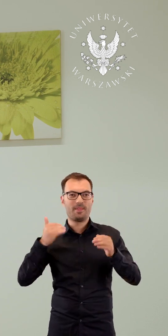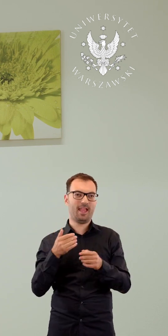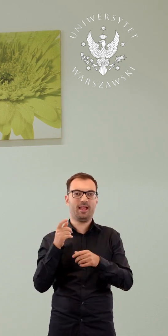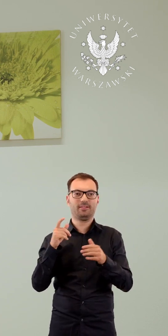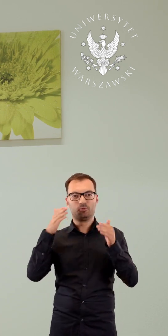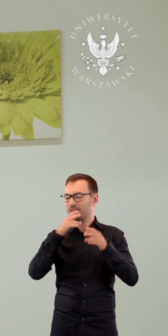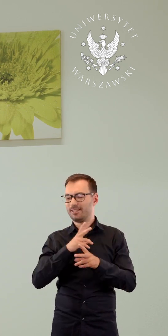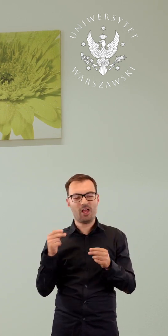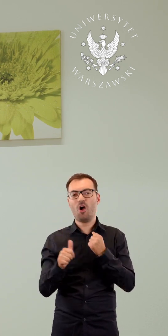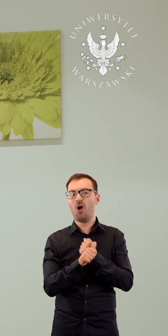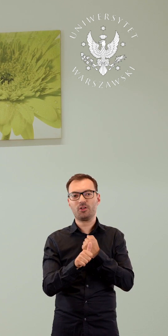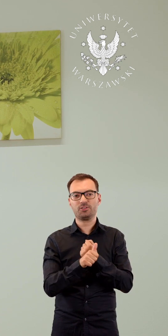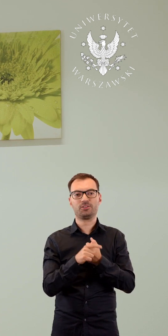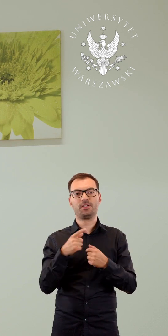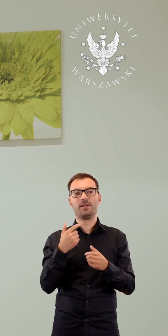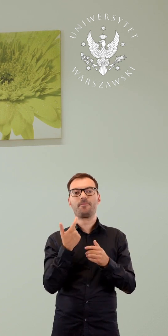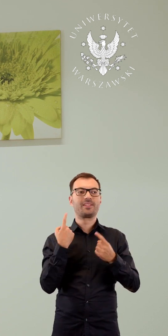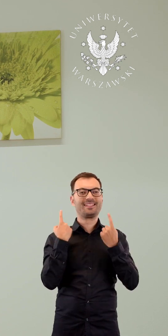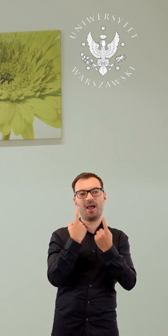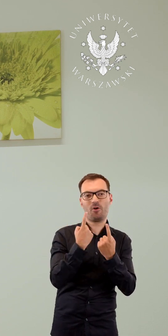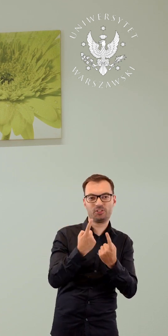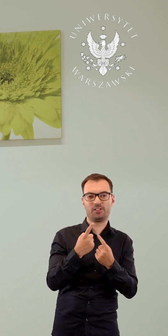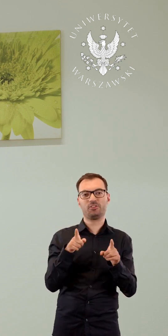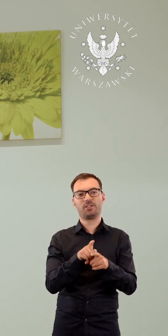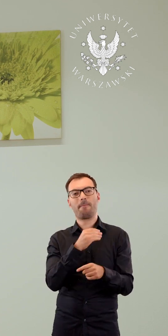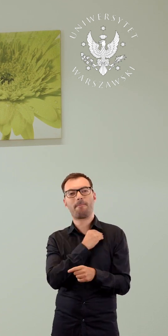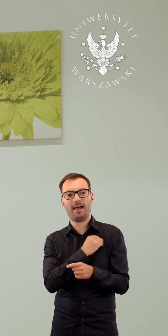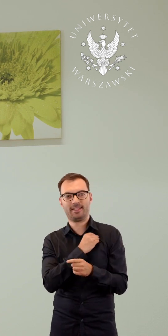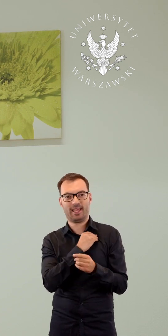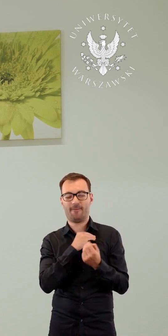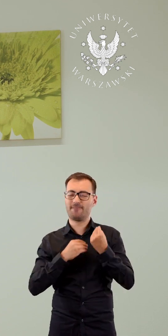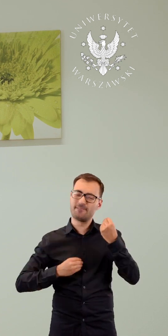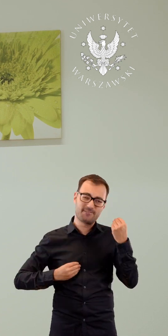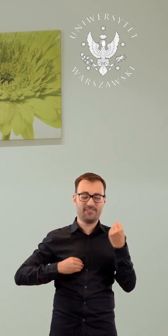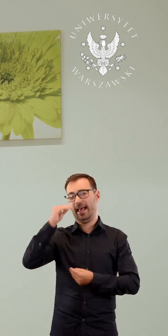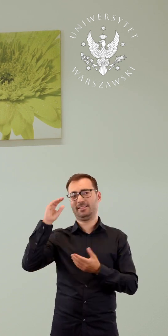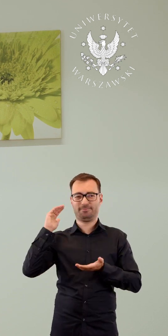tylko faktycznie ten poziom, ta samodzielność, ta ilość materiału do przyswojenia jest dużo większa,